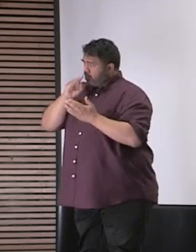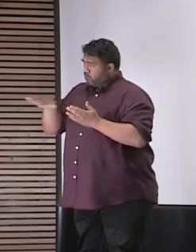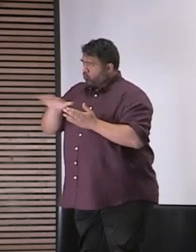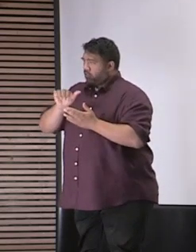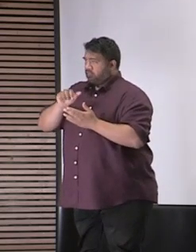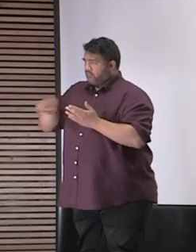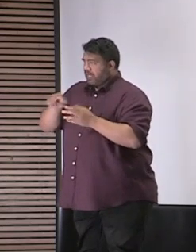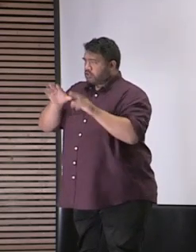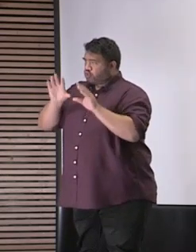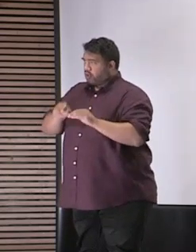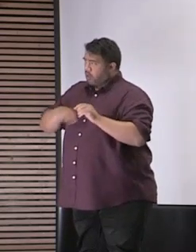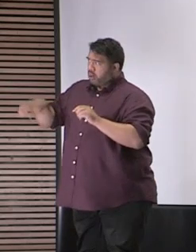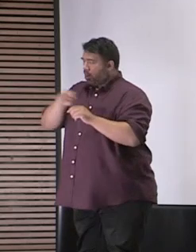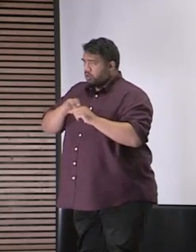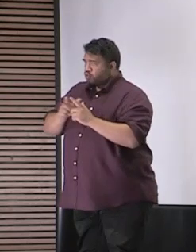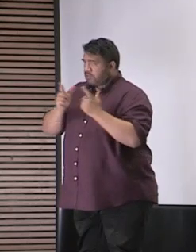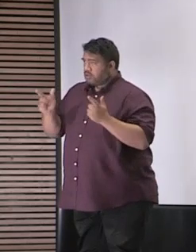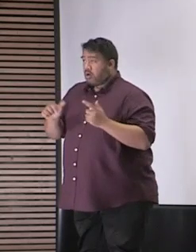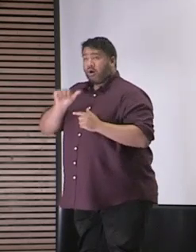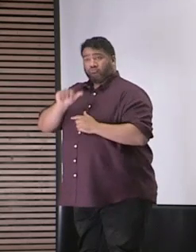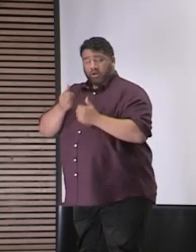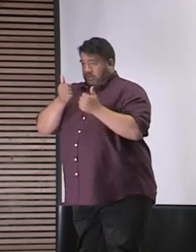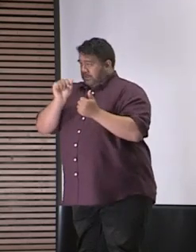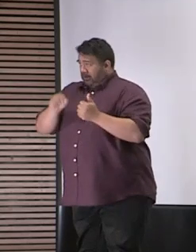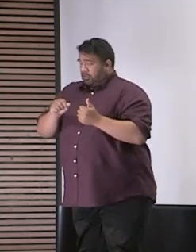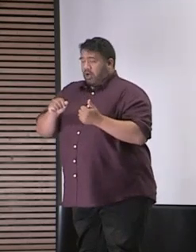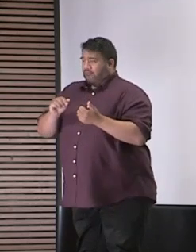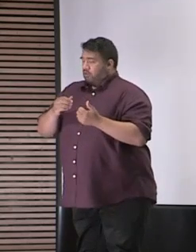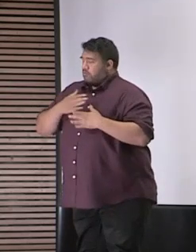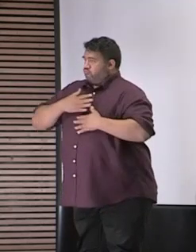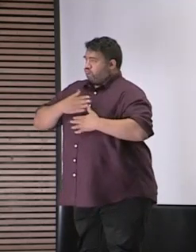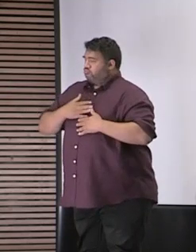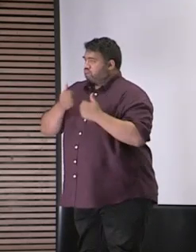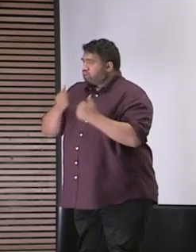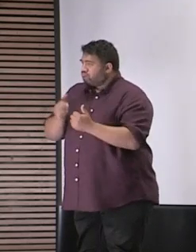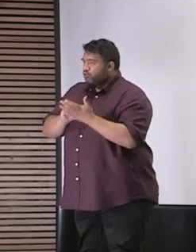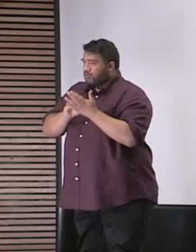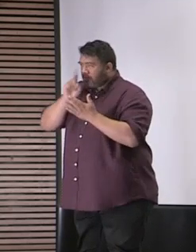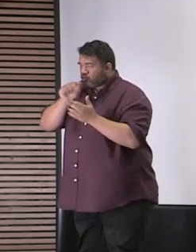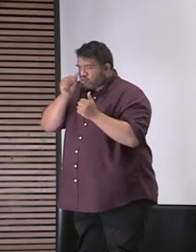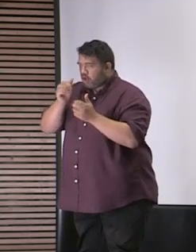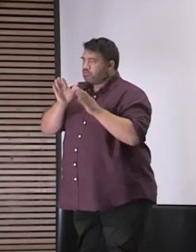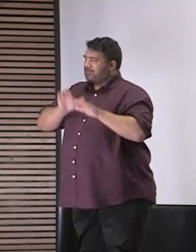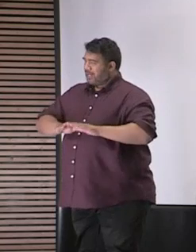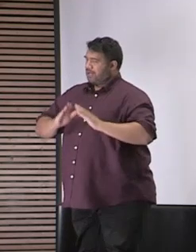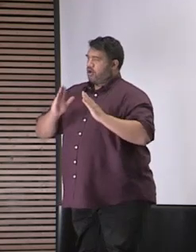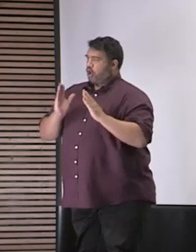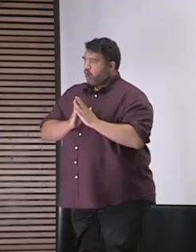¿qué tan impresionado está con el cumplimiento de Nueva Zelanda? Jacinda Ardern: Desde